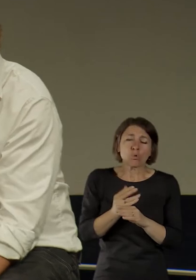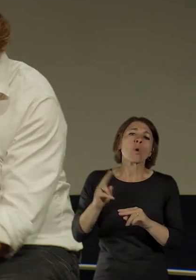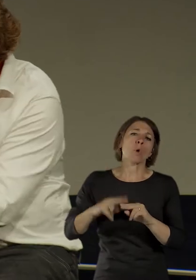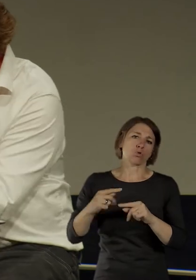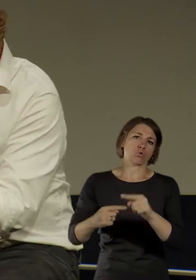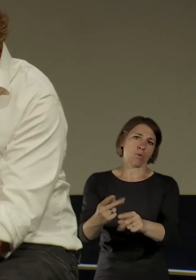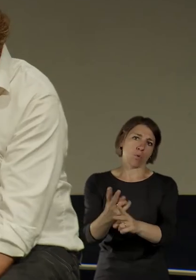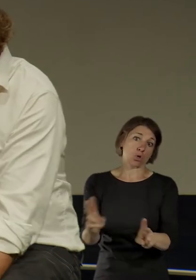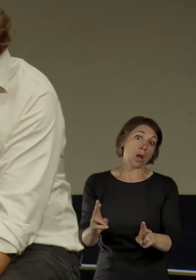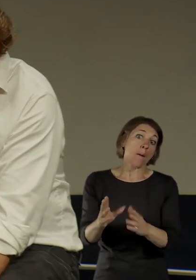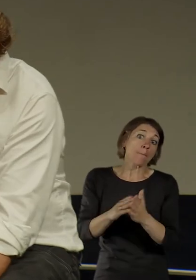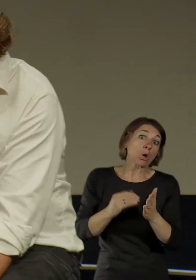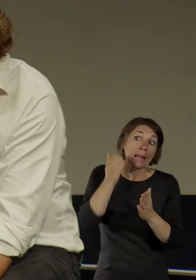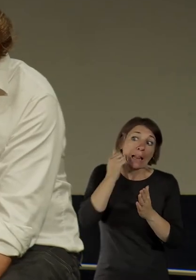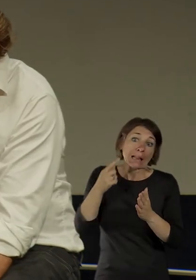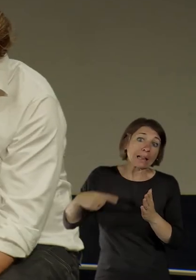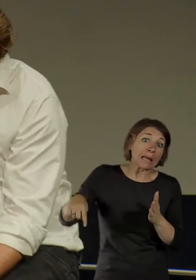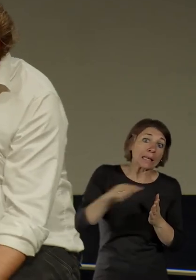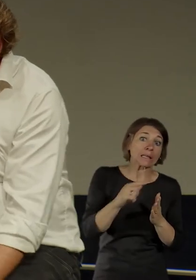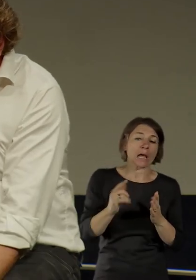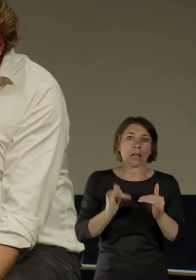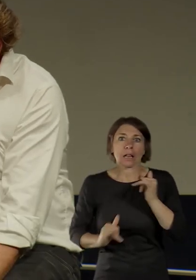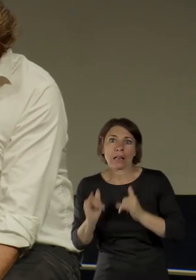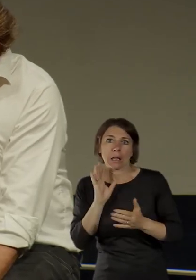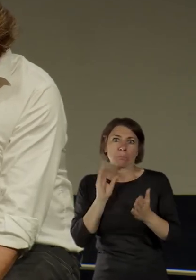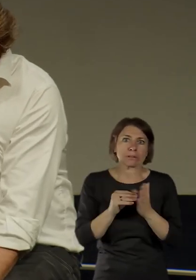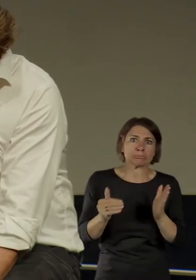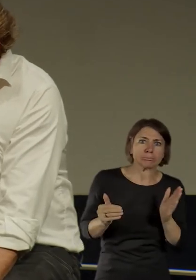když nebudou otázky, tak se k tomu můžeme vrátit. Čili těch nástrojů je víc.